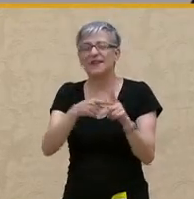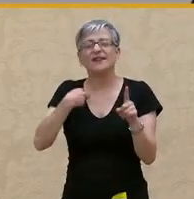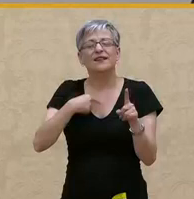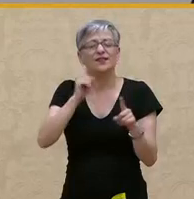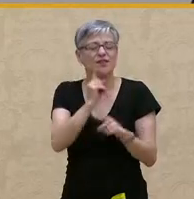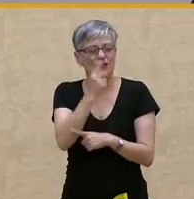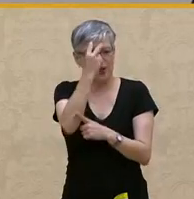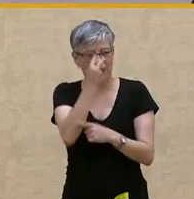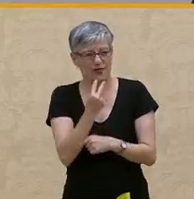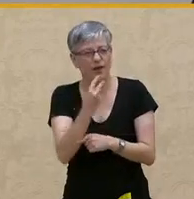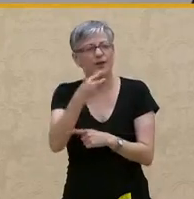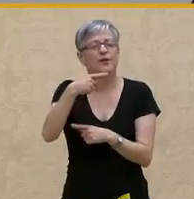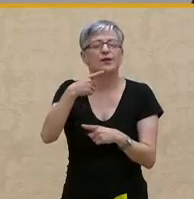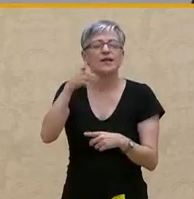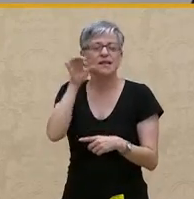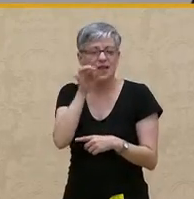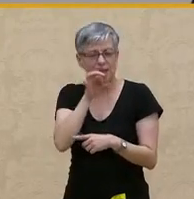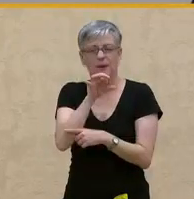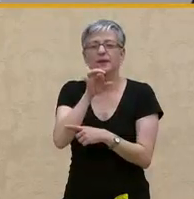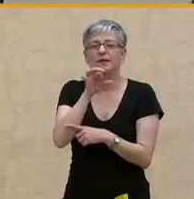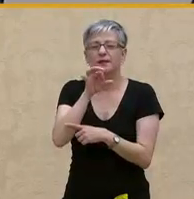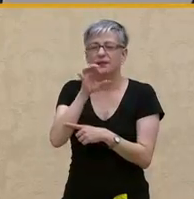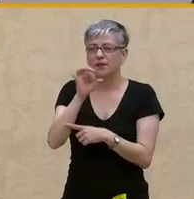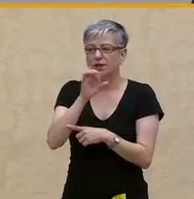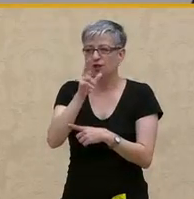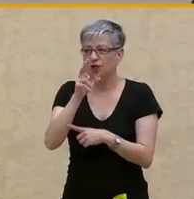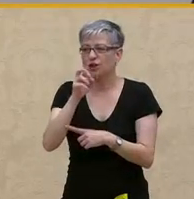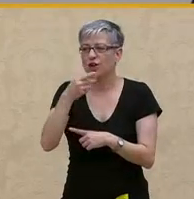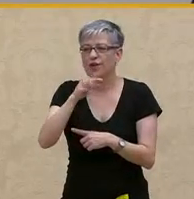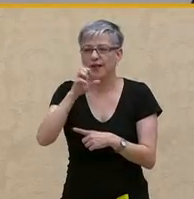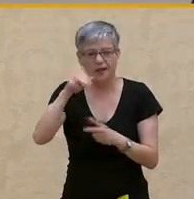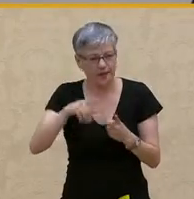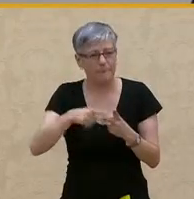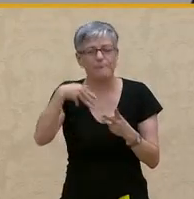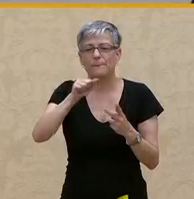y de Maen. La suerte es que su hija es la secretaria de nuestra federación y me ha